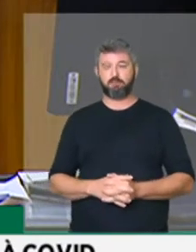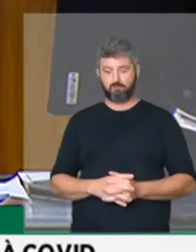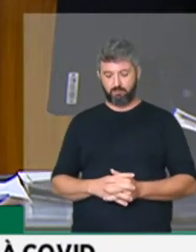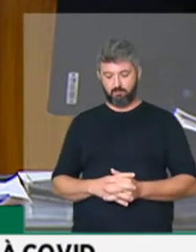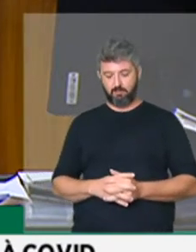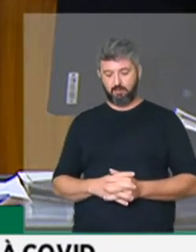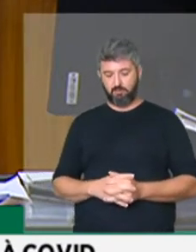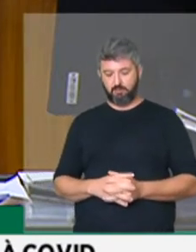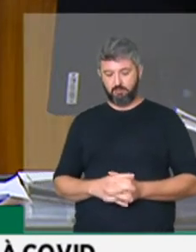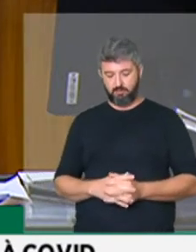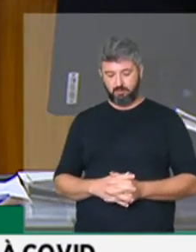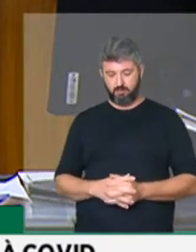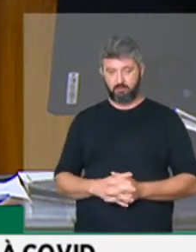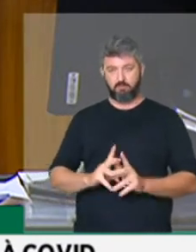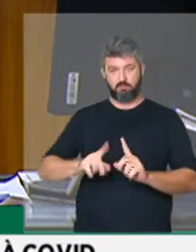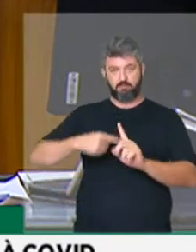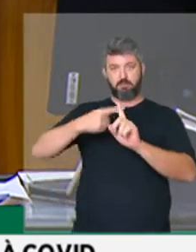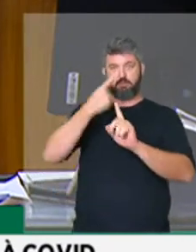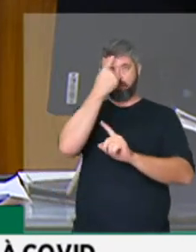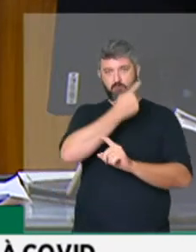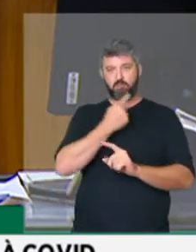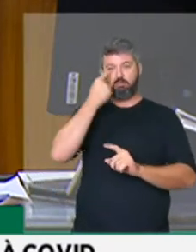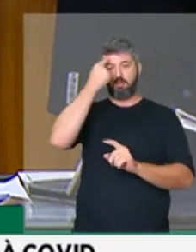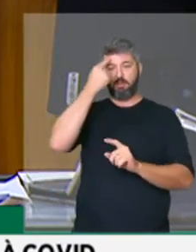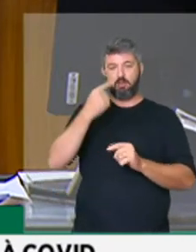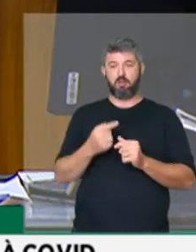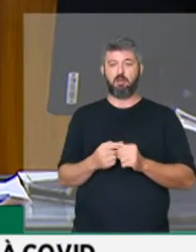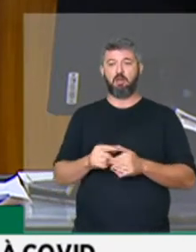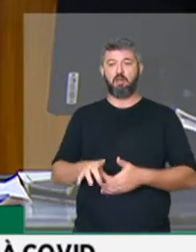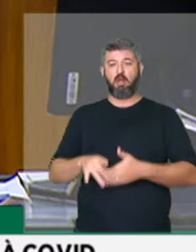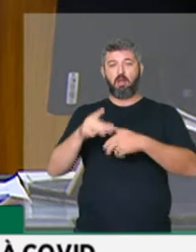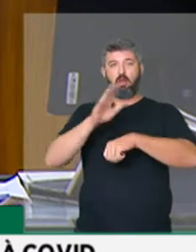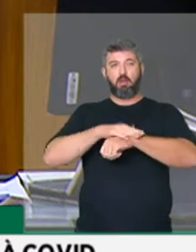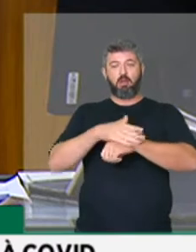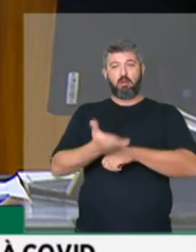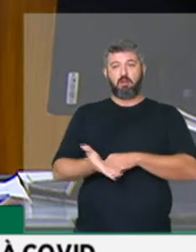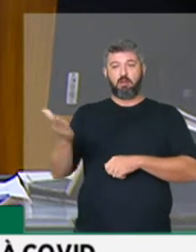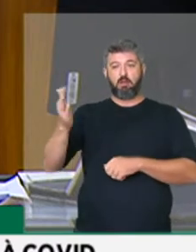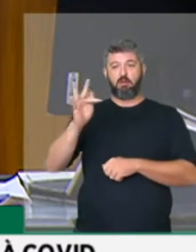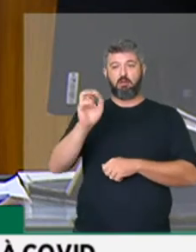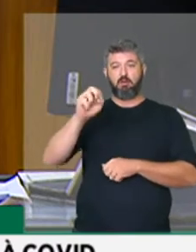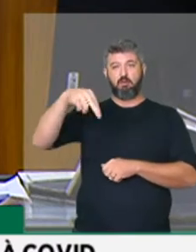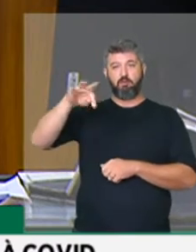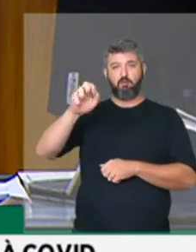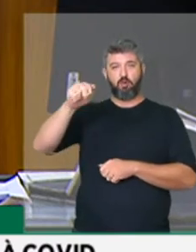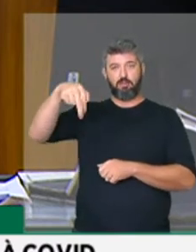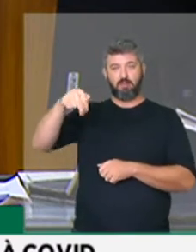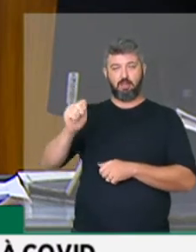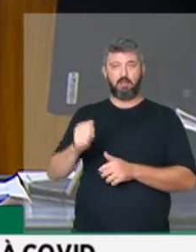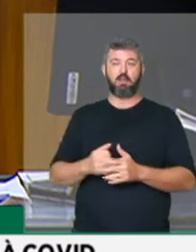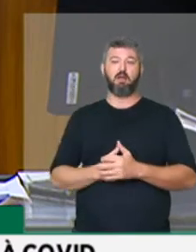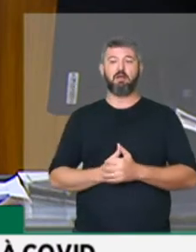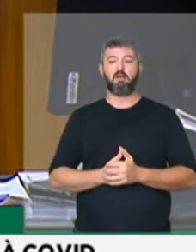PELA MINORIA. PRAF PRAF -- [DEPUTADO]: OBRIGADO PRESIDENTE, EU CUMPRIMENTO MAIS UMA VEZ, CUMPRIMENTO OS COLEGAS PARLAMENTARES... E QUERO BRAORD AR 3 ASSUNTOS